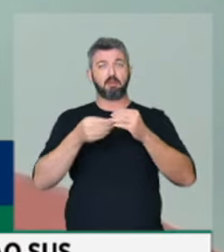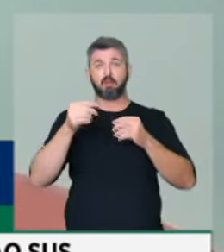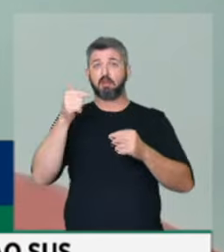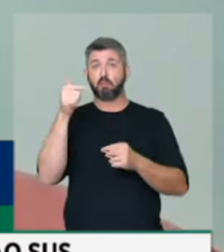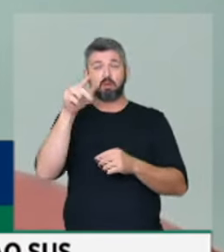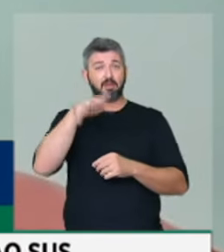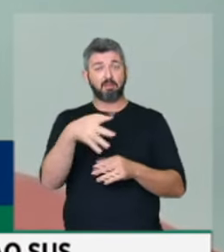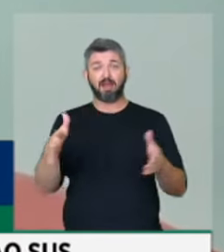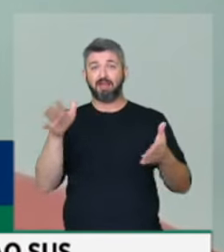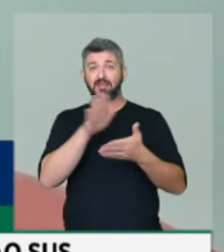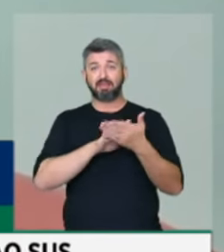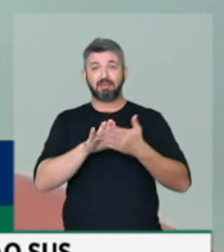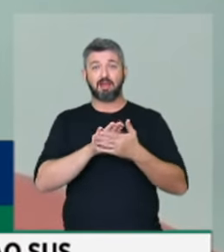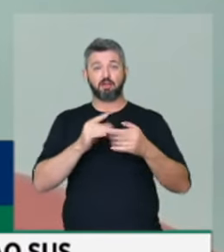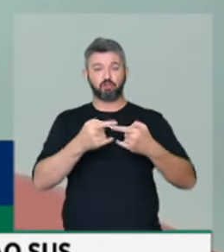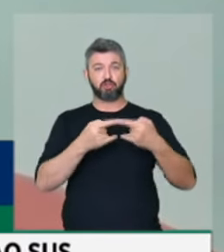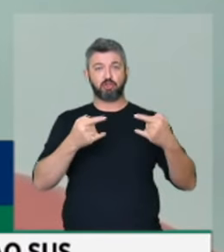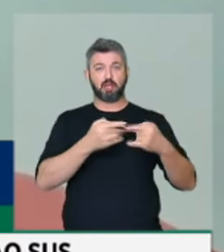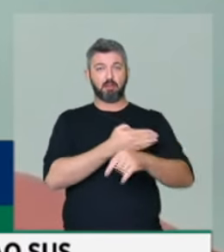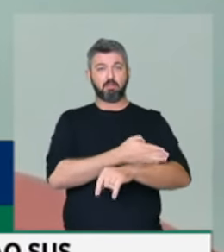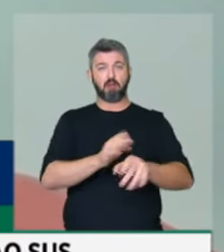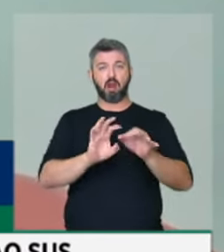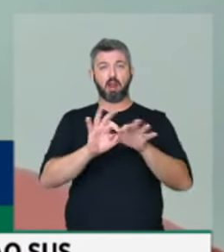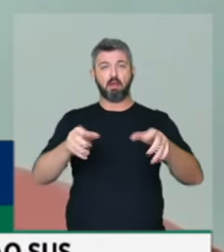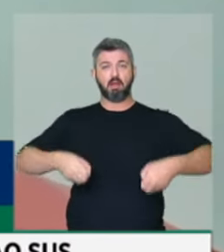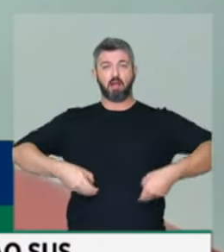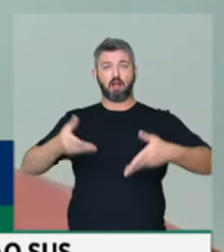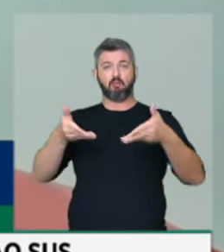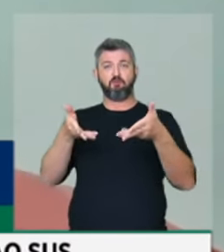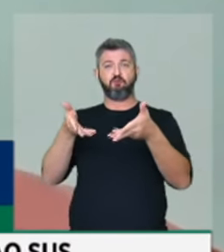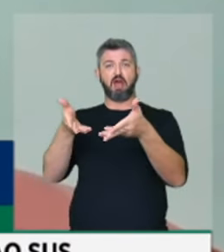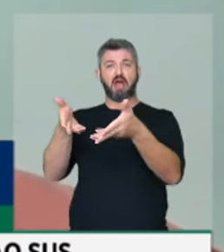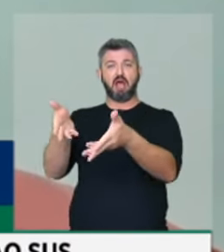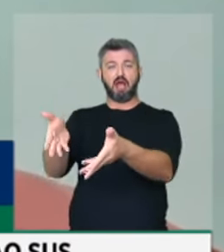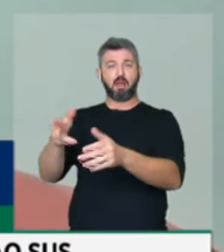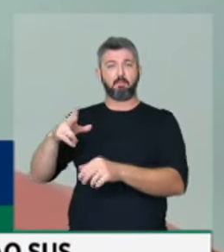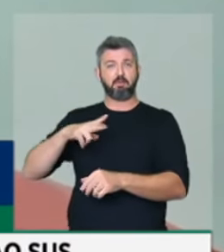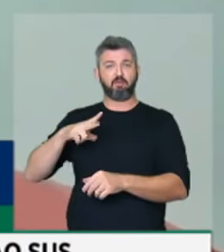SAÚDE SUPLEMENTAR, NÃO TEM TABELA ALGUMA, É CHEQUE EM BRANCO, POR QUE APENAS HOSPITAIS PRIVADOS QUE VIERAM,